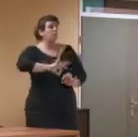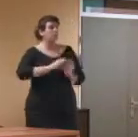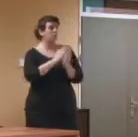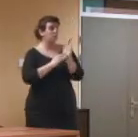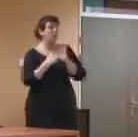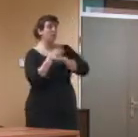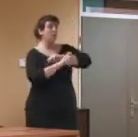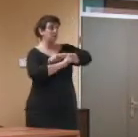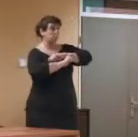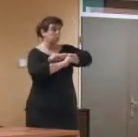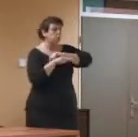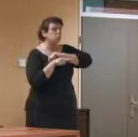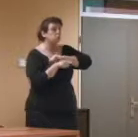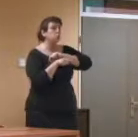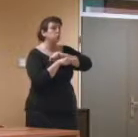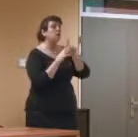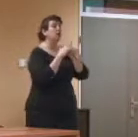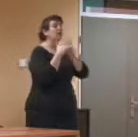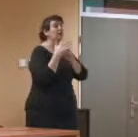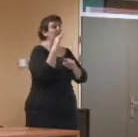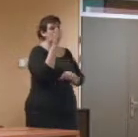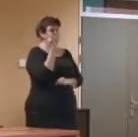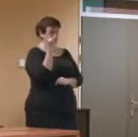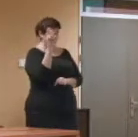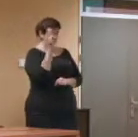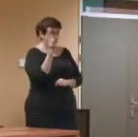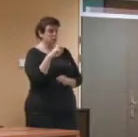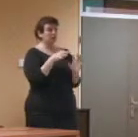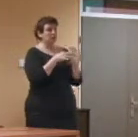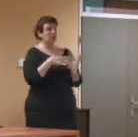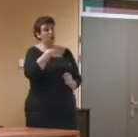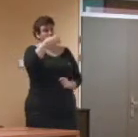la trama de Trasgos vinculada al Ayuntamiento de Valencia y a Rita Barberá,